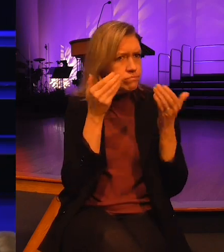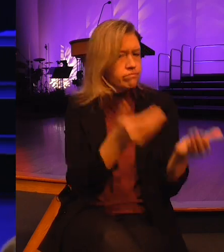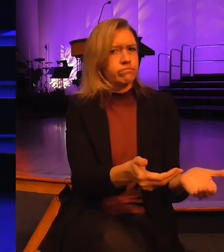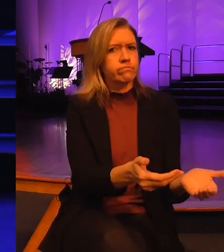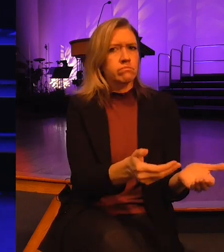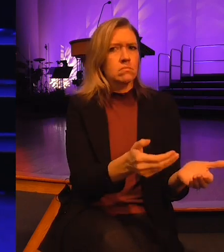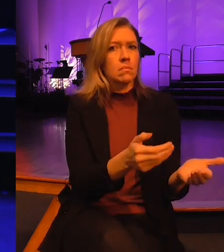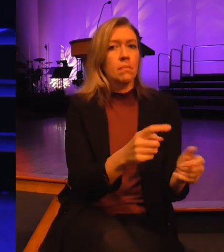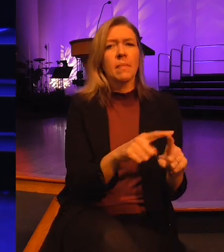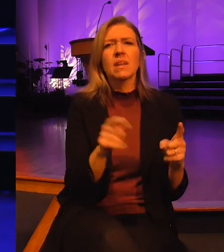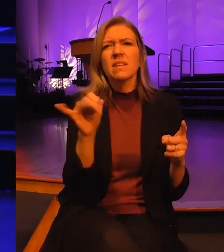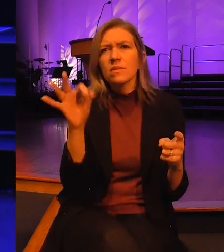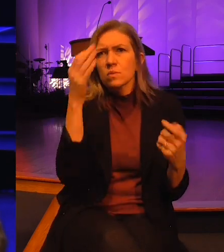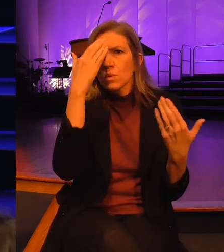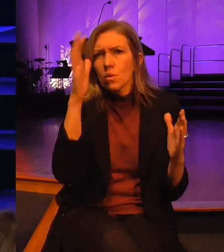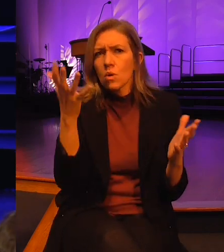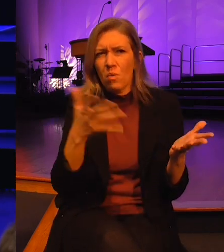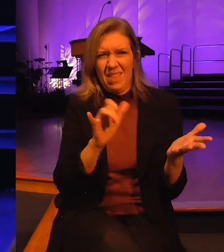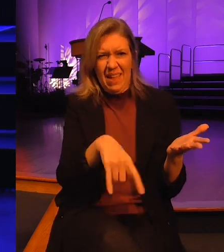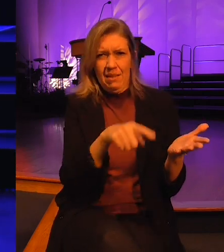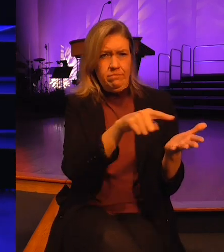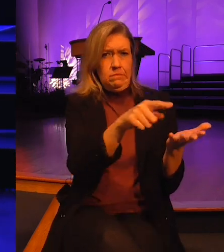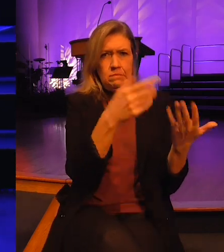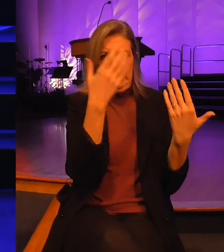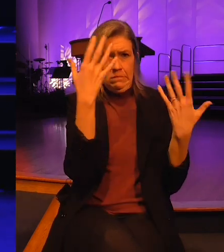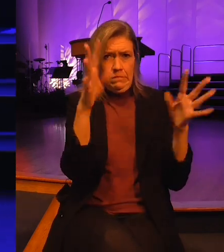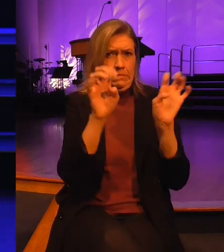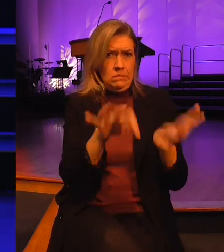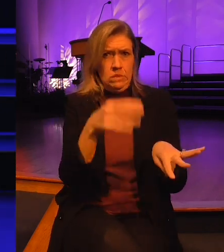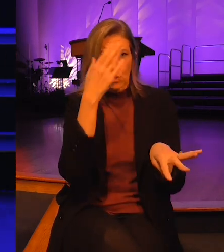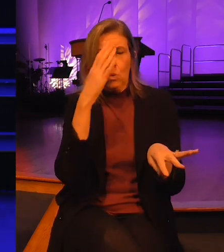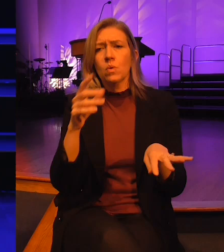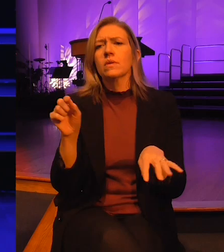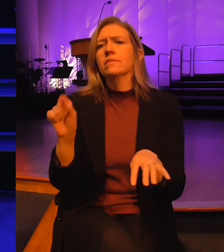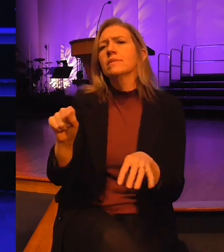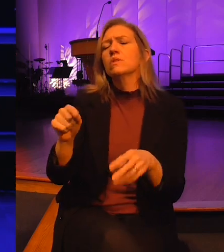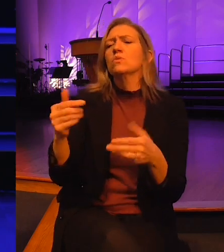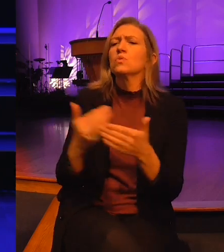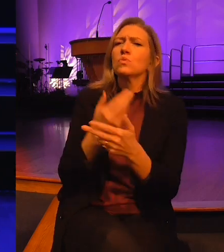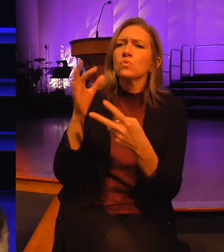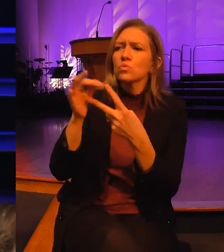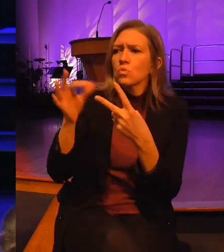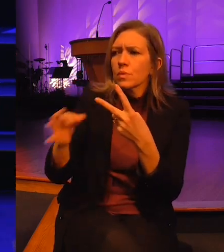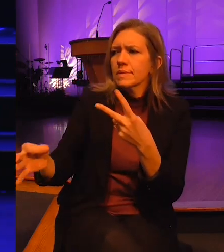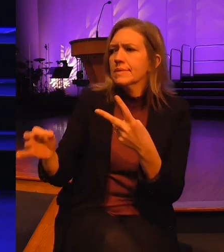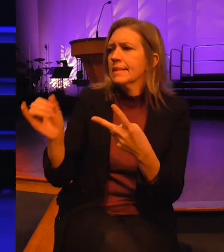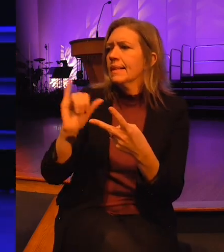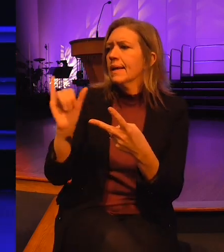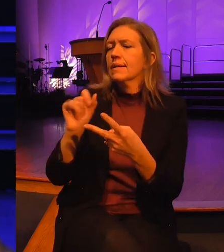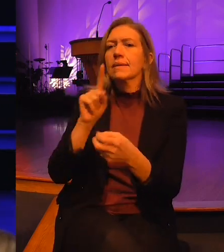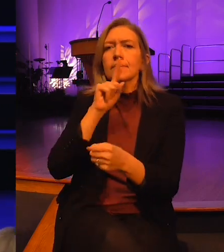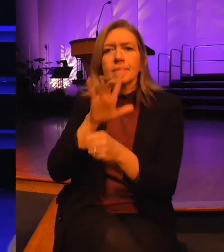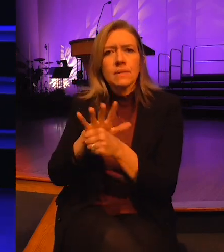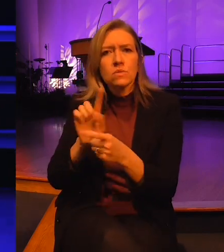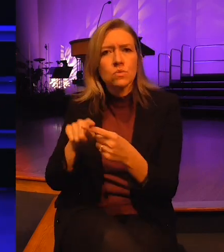una nueva Elige una virtud a la que vas practicar un nuevo compromiso con la bondad, la elección de dejar